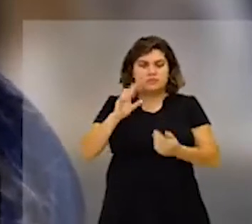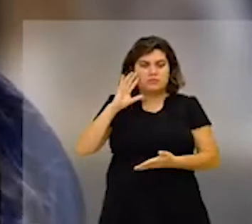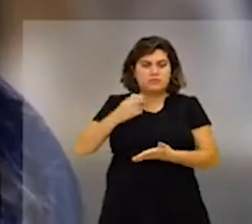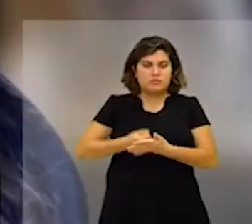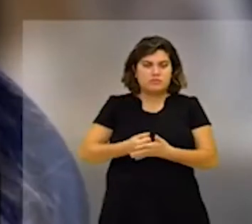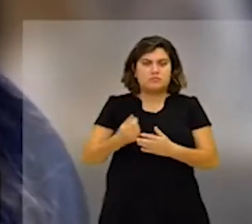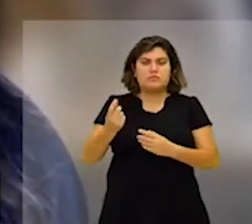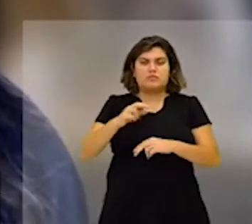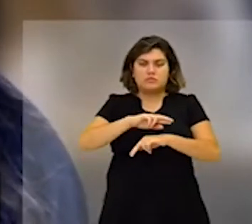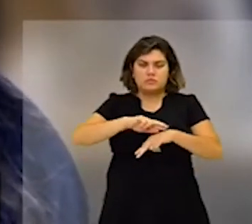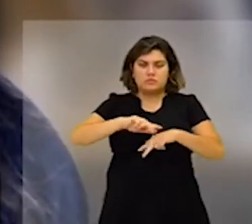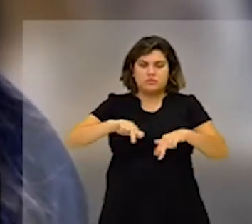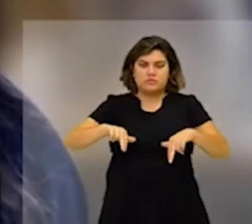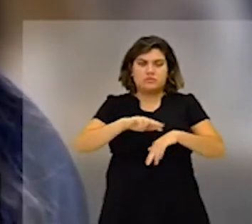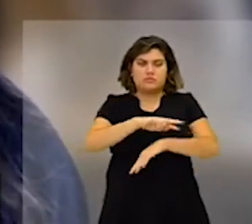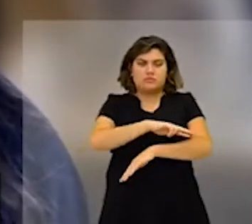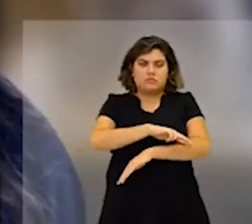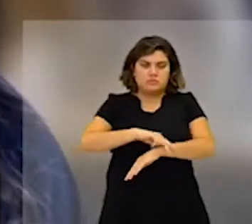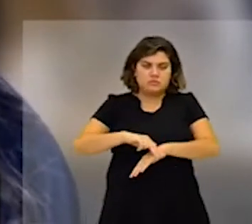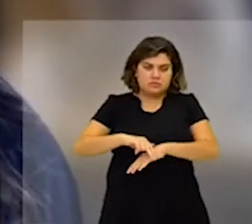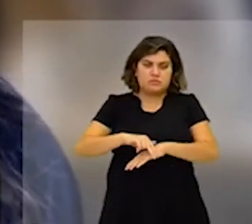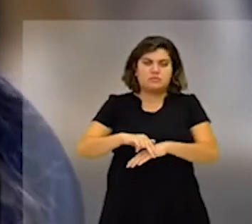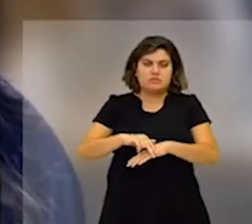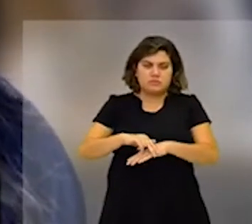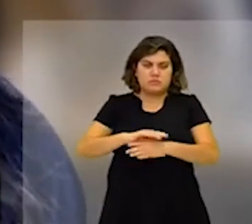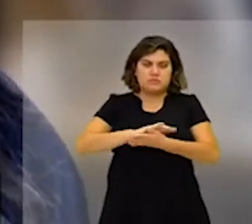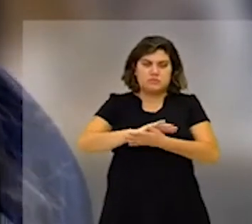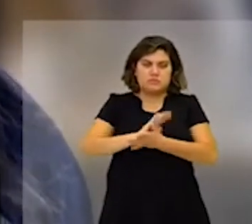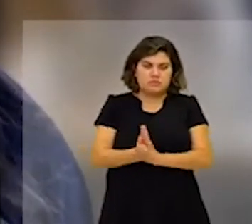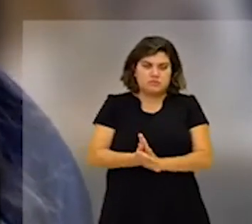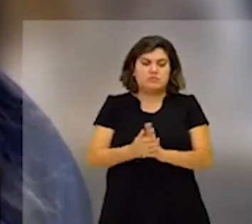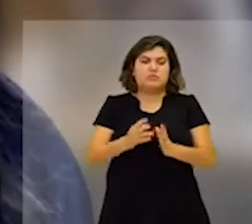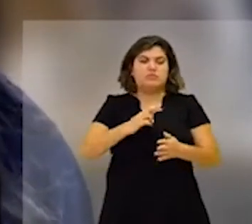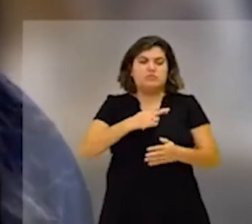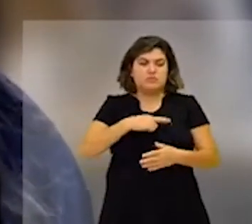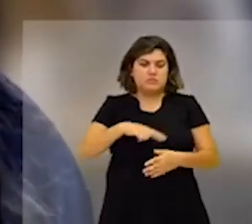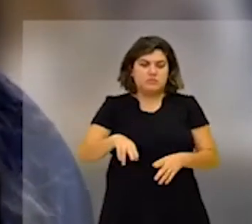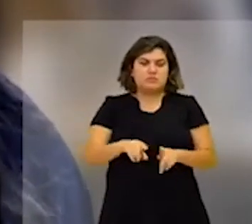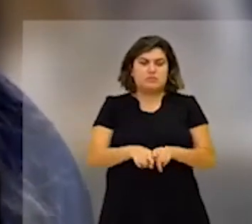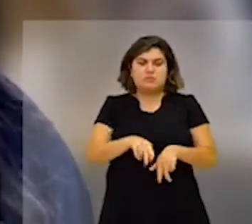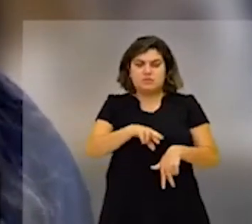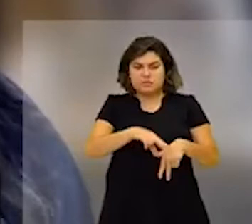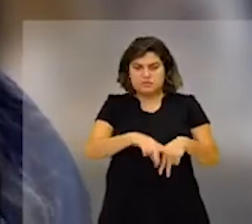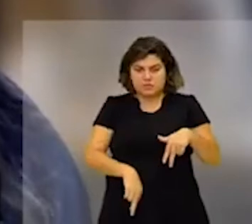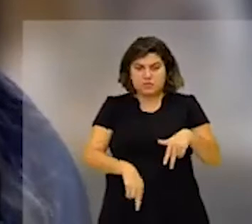raciais entre superiores e inferiores preconceitos religiosos de gênero bem como todas as formas